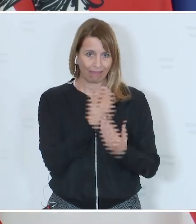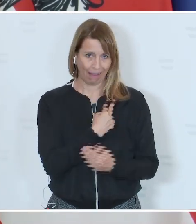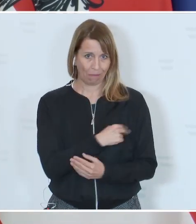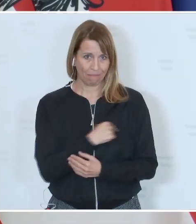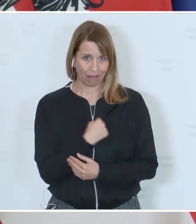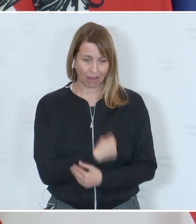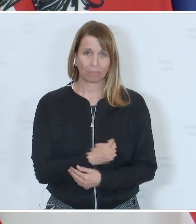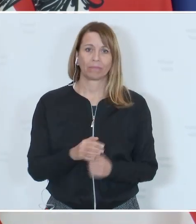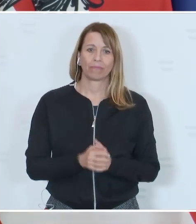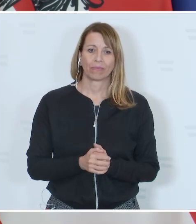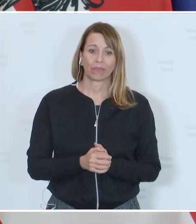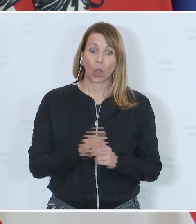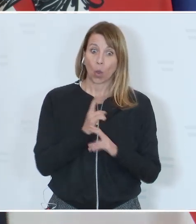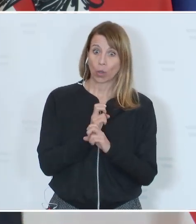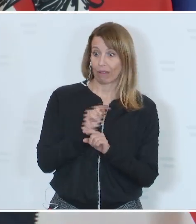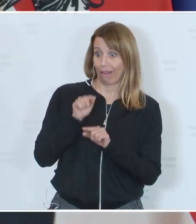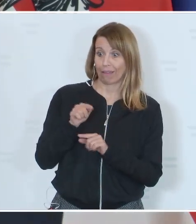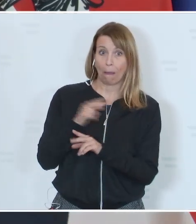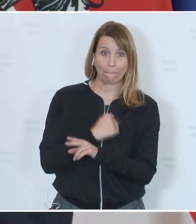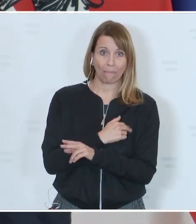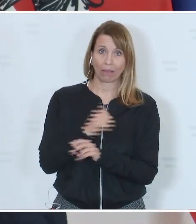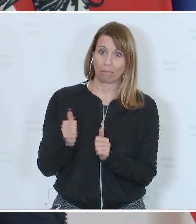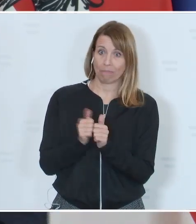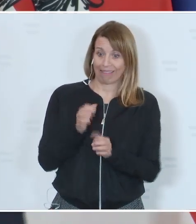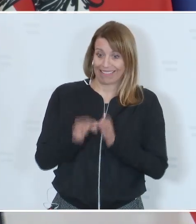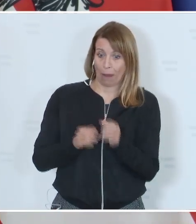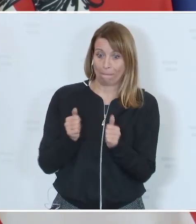Österreich hat in Malta auch einen strategischen Partner, wenn es darum geht, die Kommission